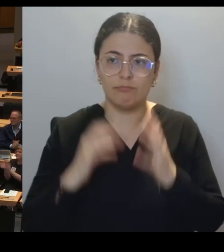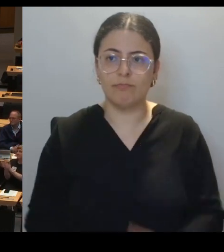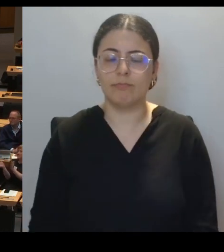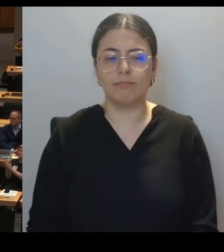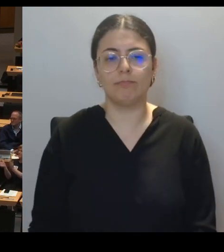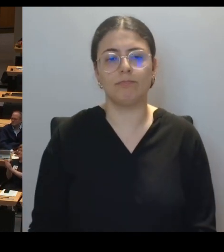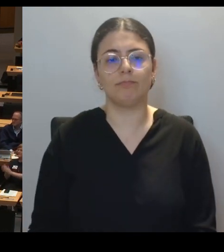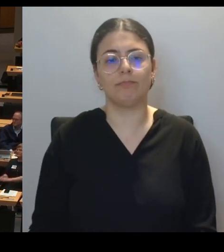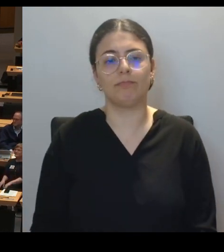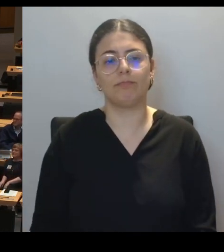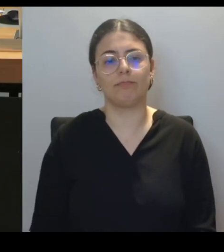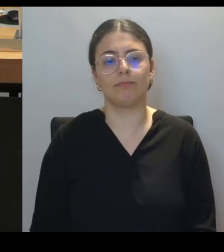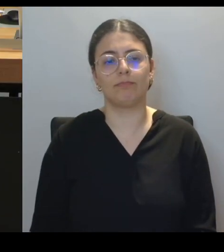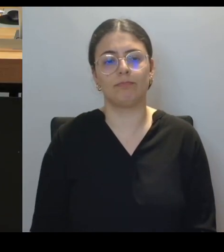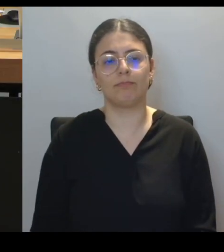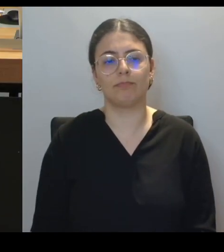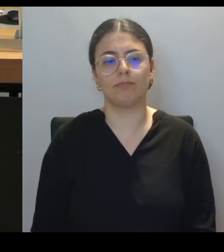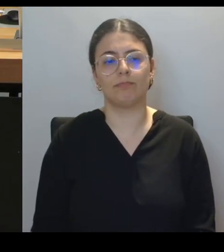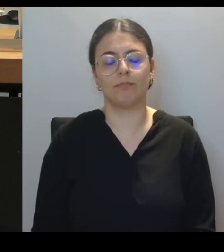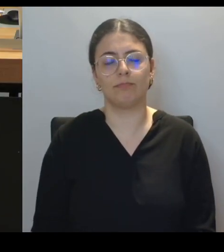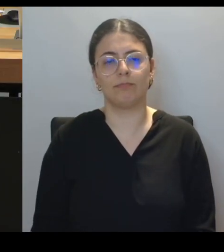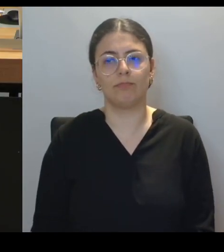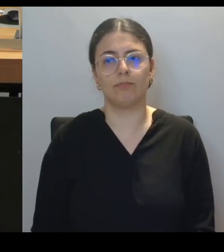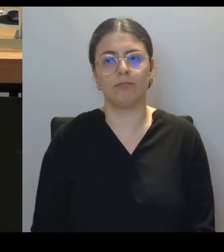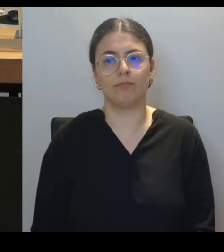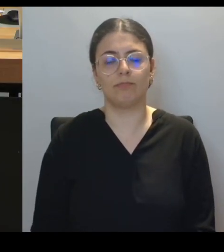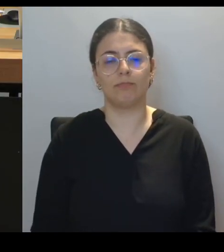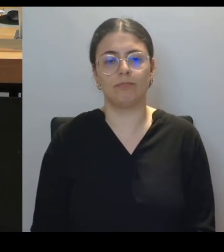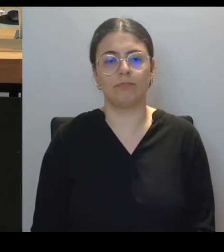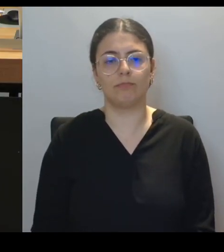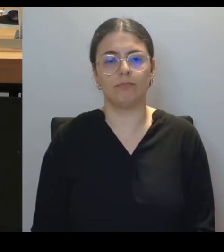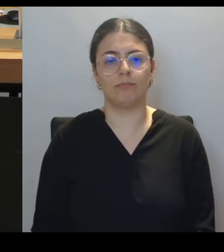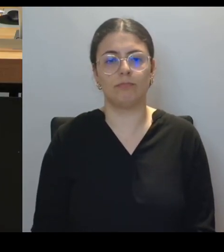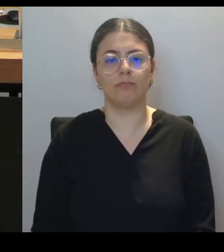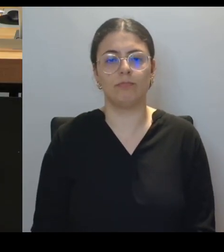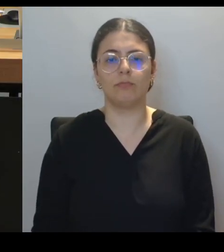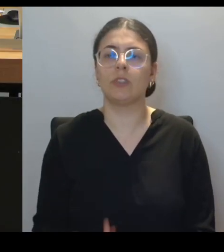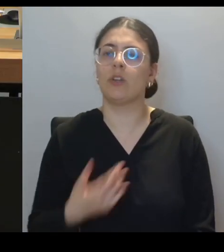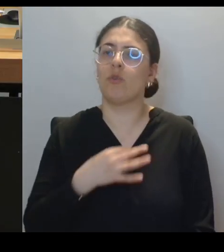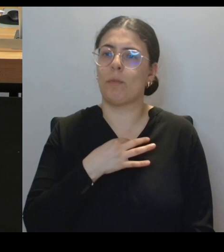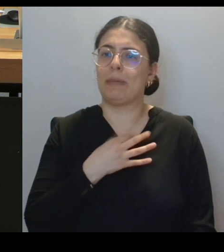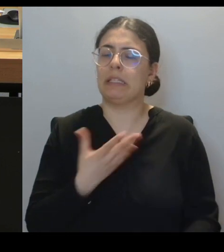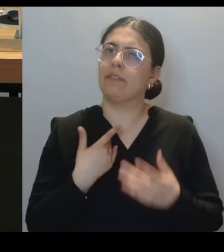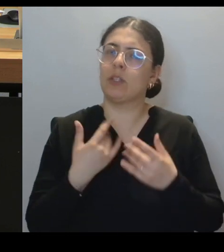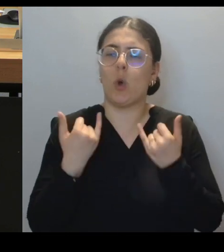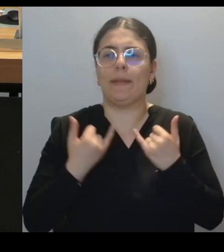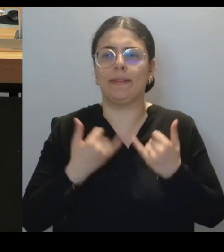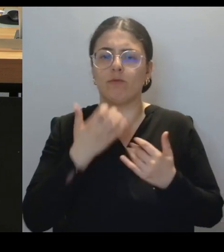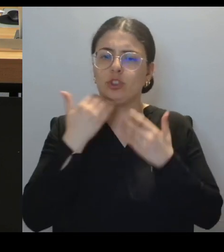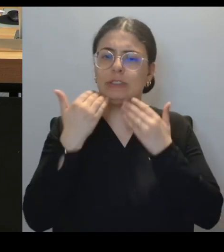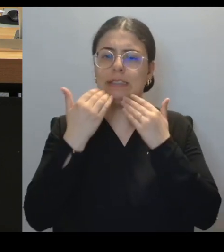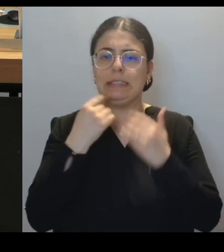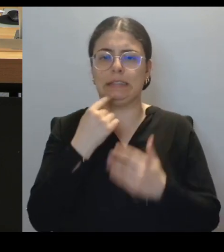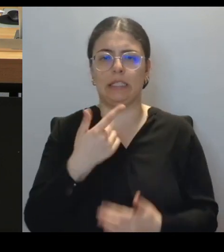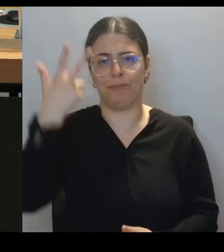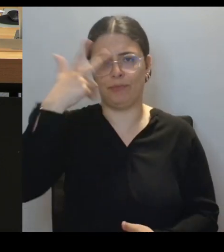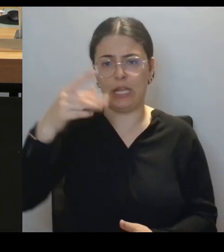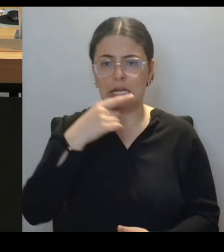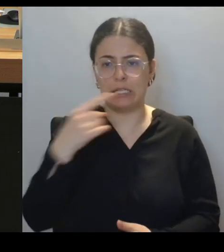Das ist heute mal so ein Moment, wo ich wirklich Danke sagen muss, weil Herr Gräff hatte diesen Tweet abgesetzt Jetzt hört sich das ganz anders an und ich bin sehr froh, denn das